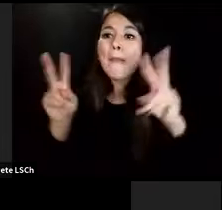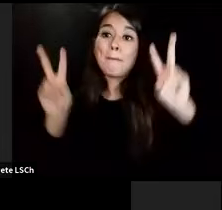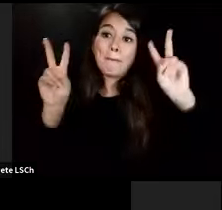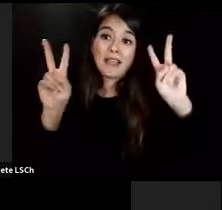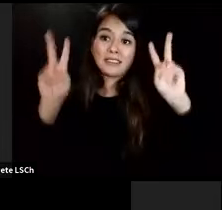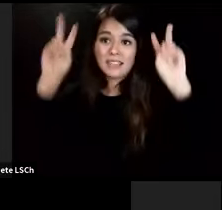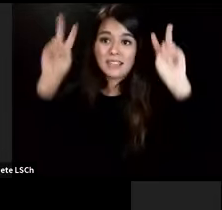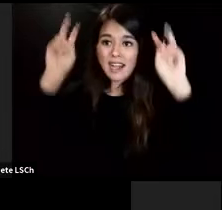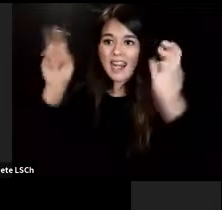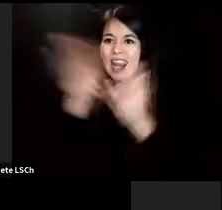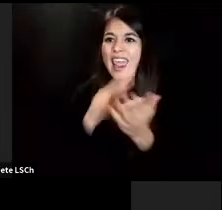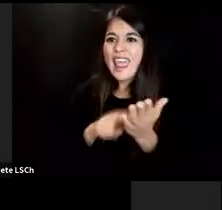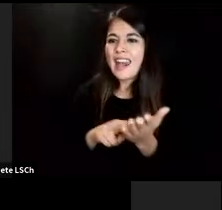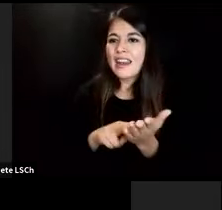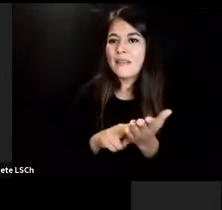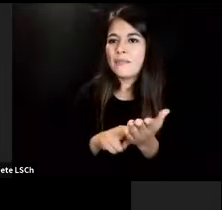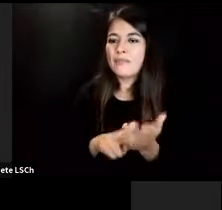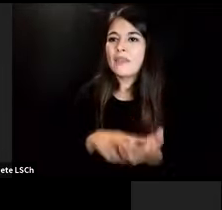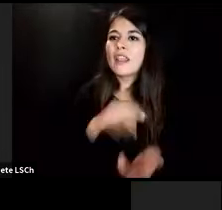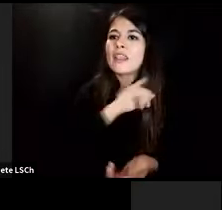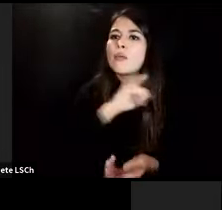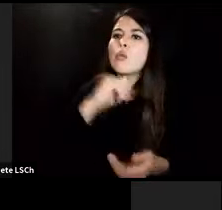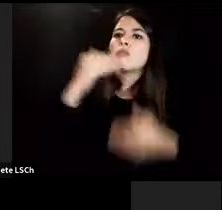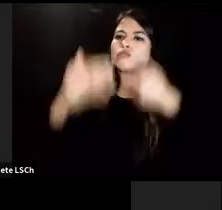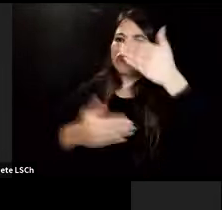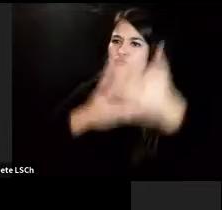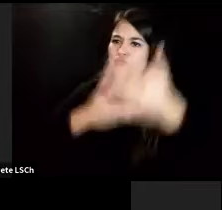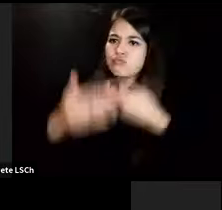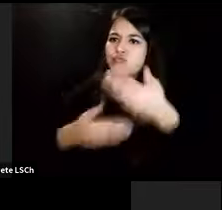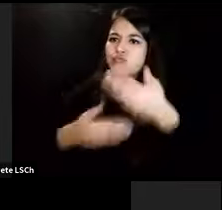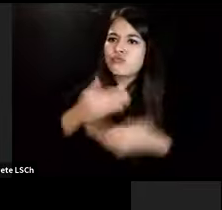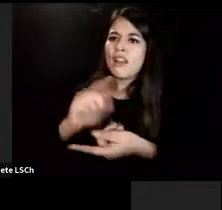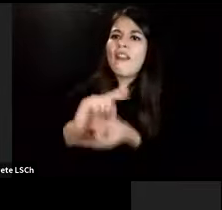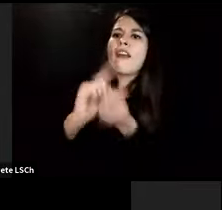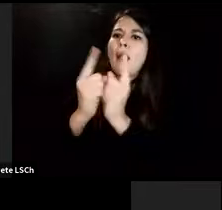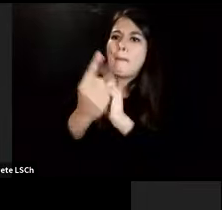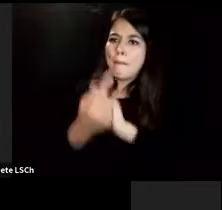Y luego el formato ha ido variando de tal manera de hacerse cada vez más accesible y más fácil.